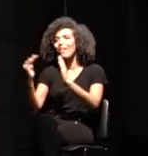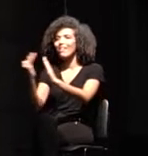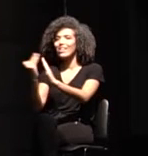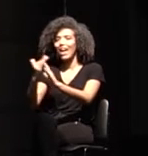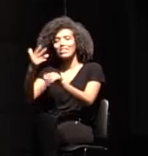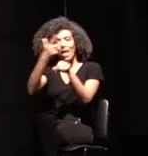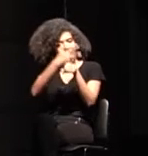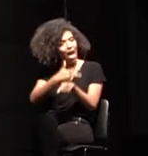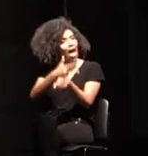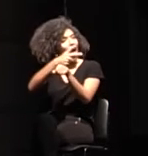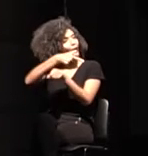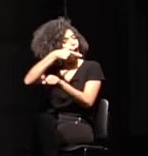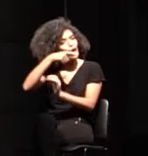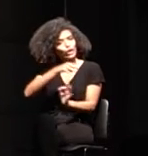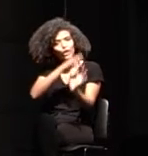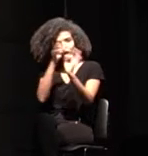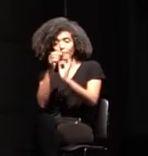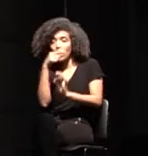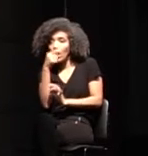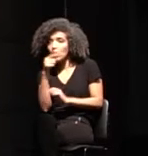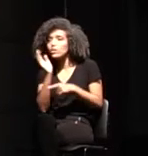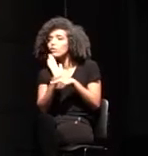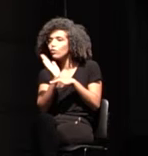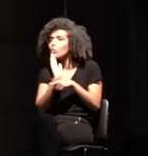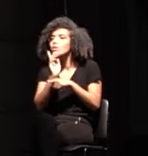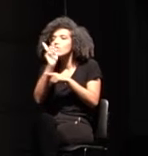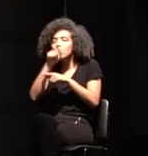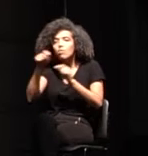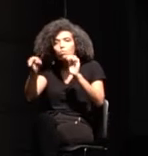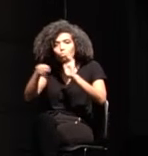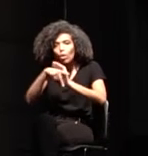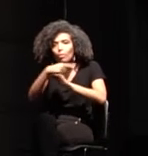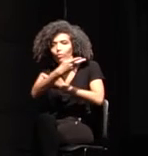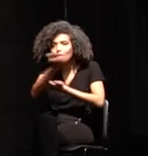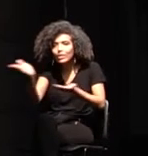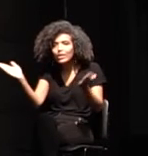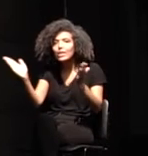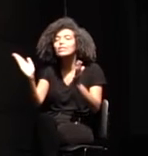estes filmes também são para vocês e agradecemos a sua atenção também.